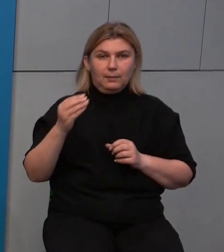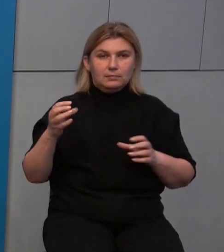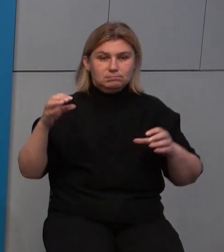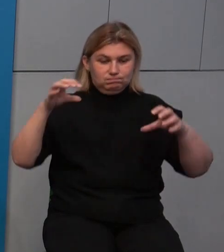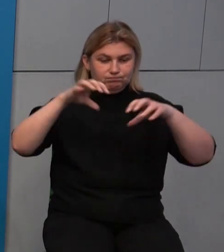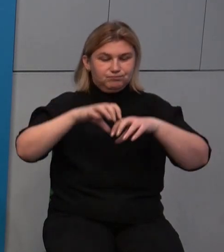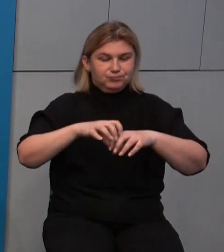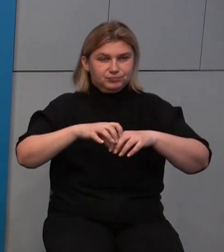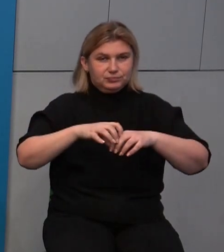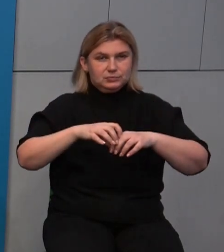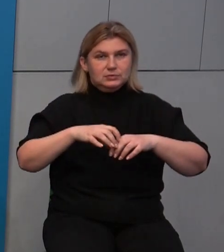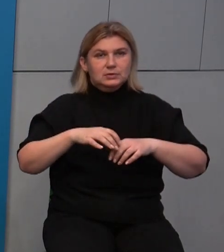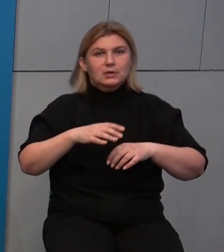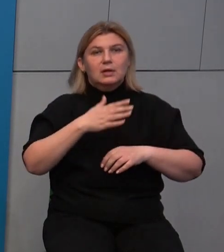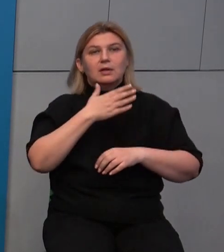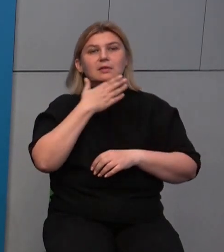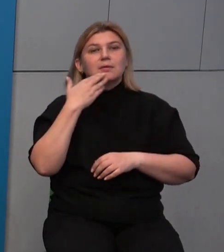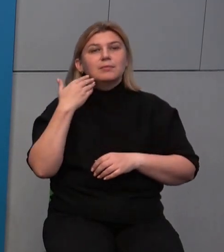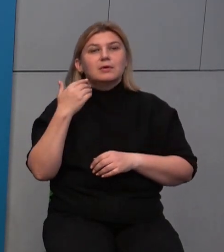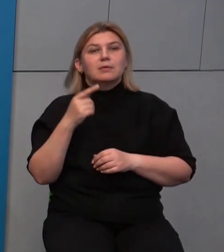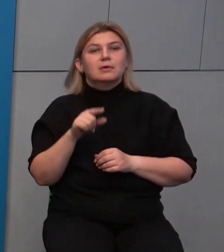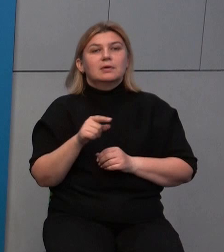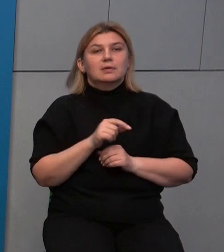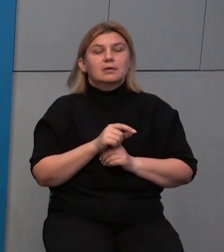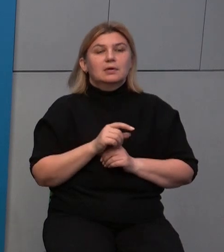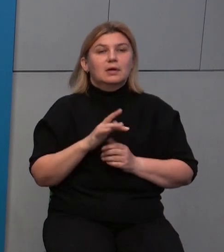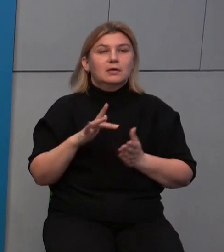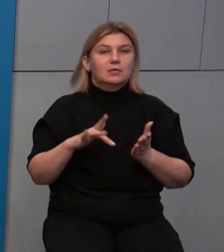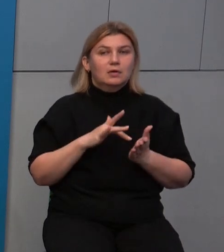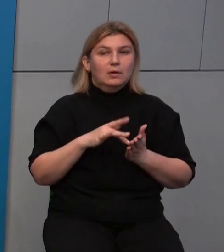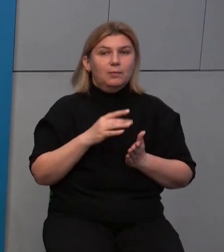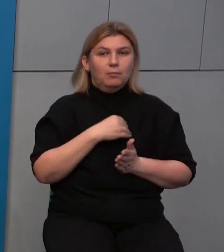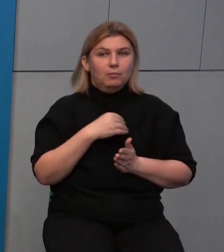Więc on z jednej strony nie miał takiego środowiska w Polsce, do którego mógłby